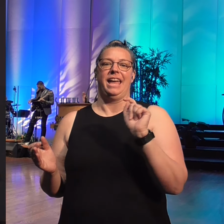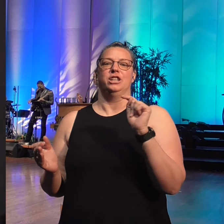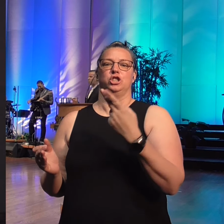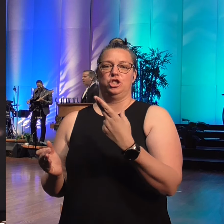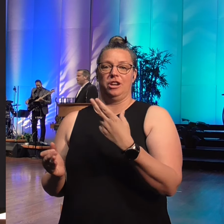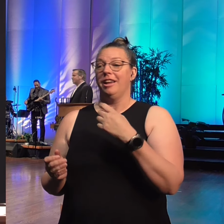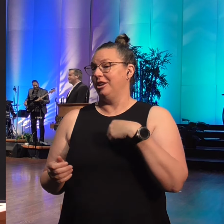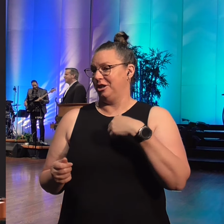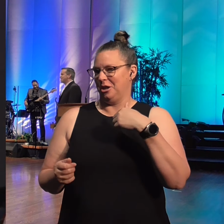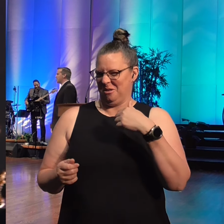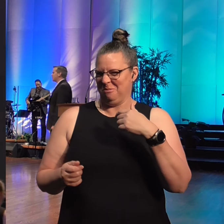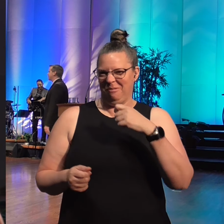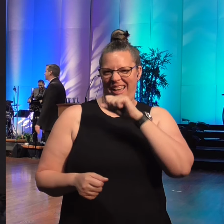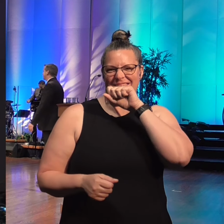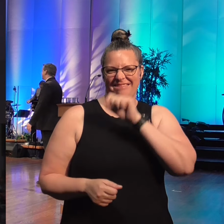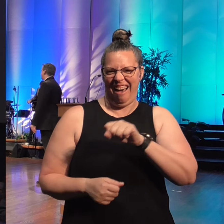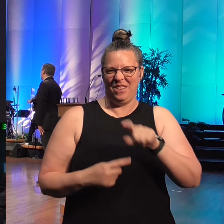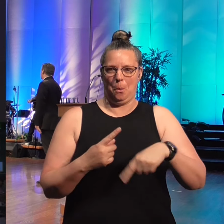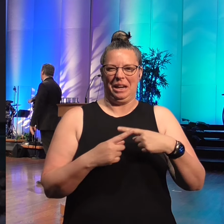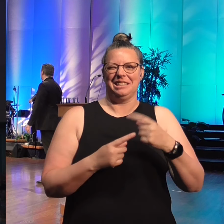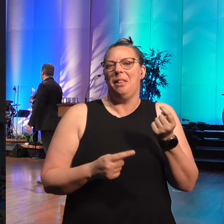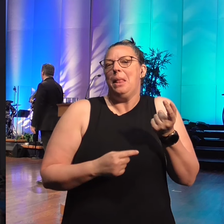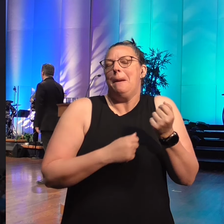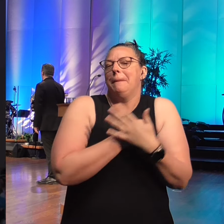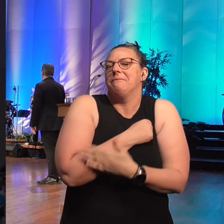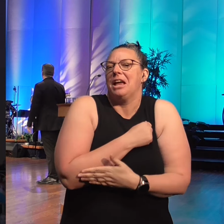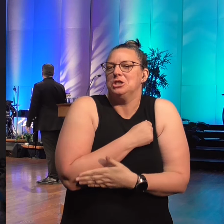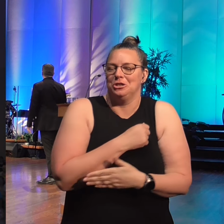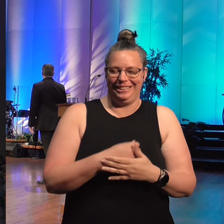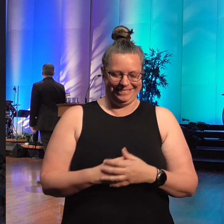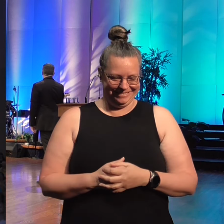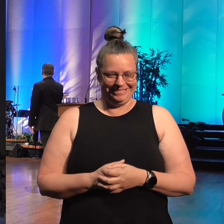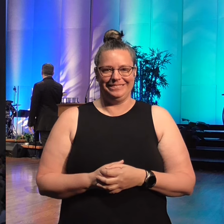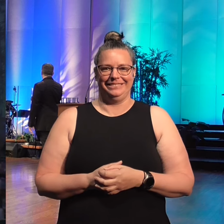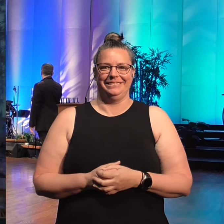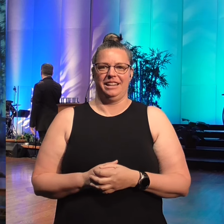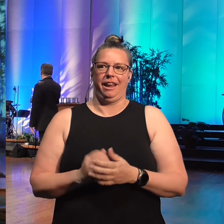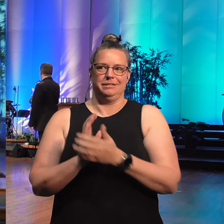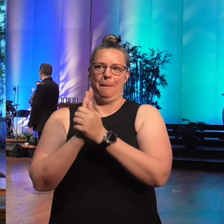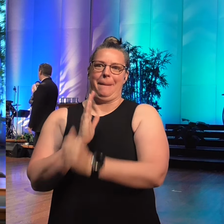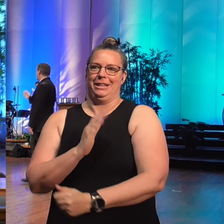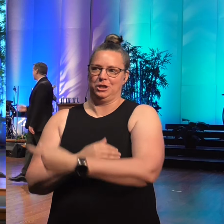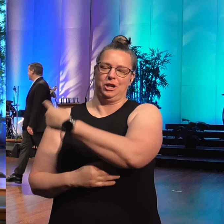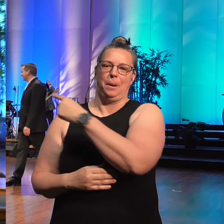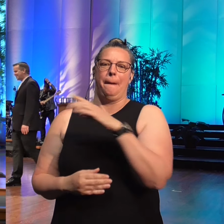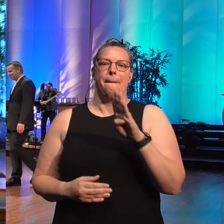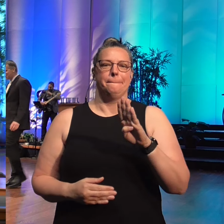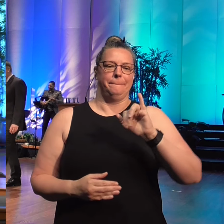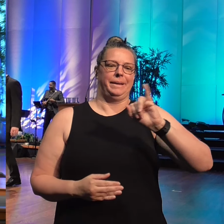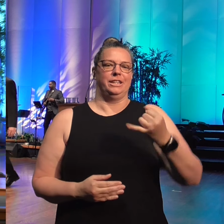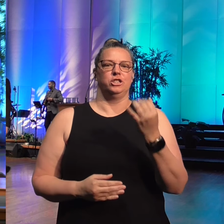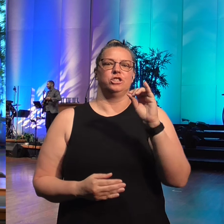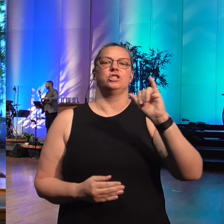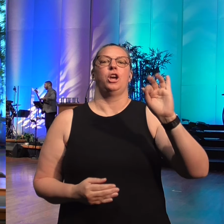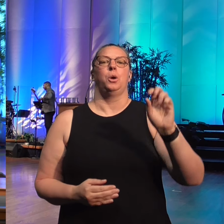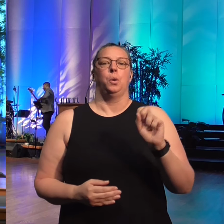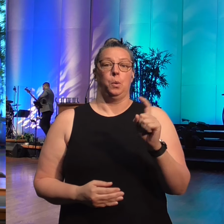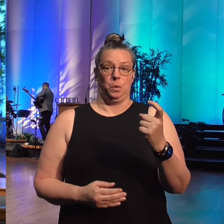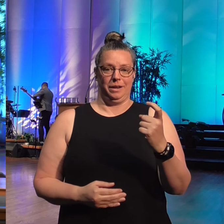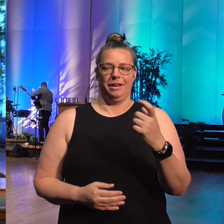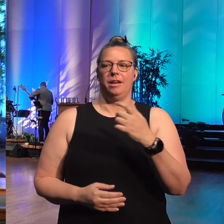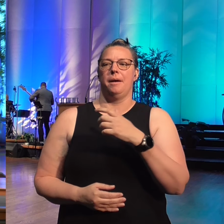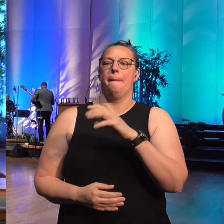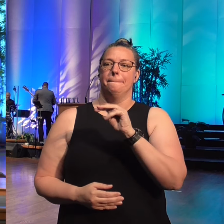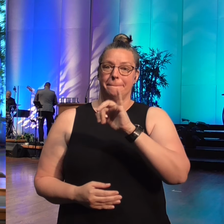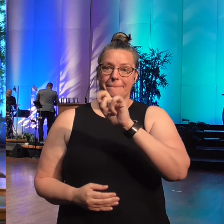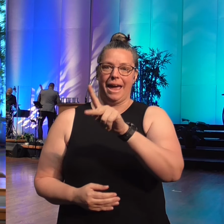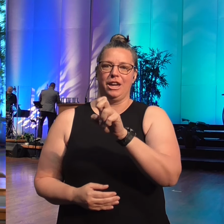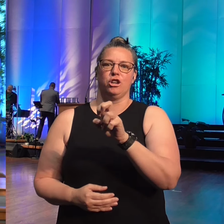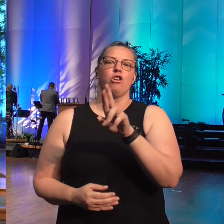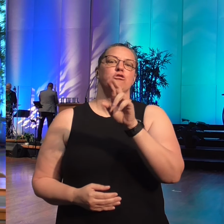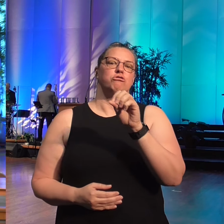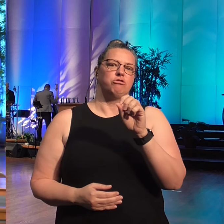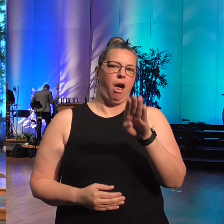cuando tiene un poco de acento ahí Maestros del acento Beiju Mike Stew Rob